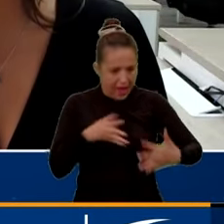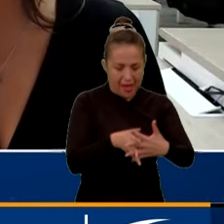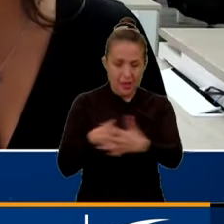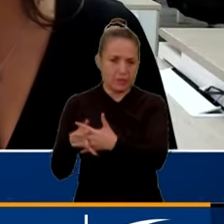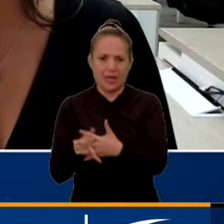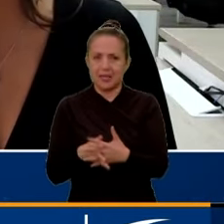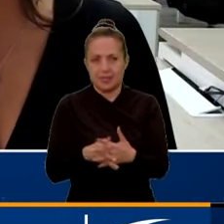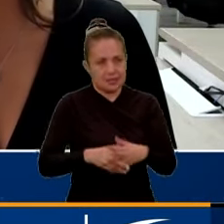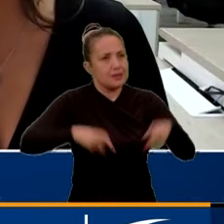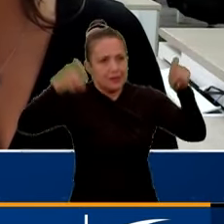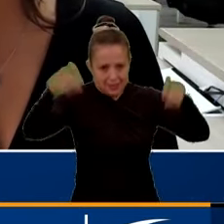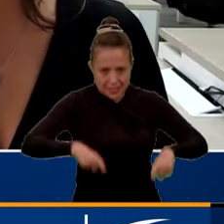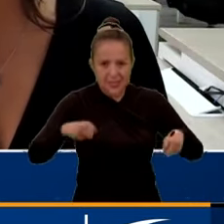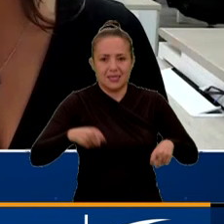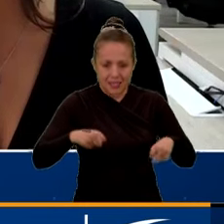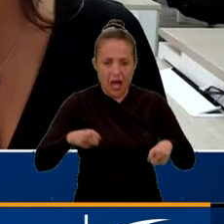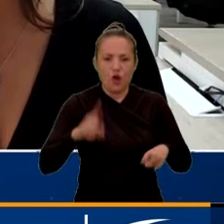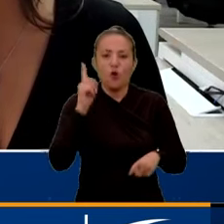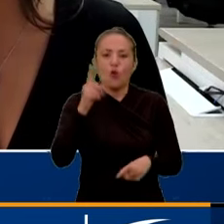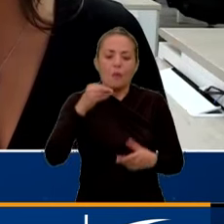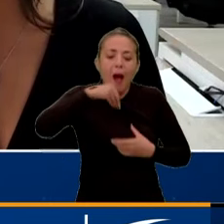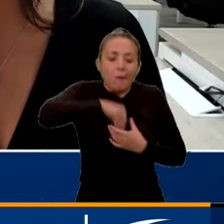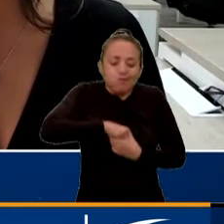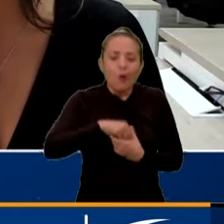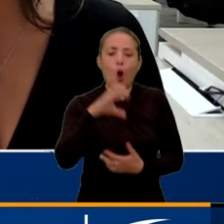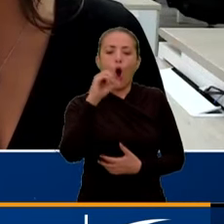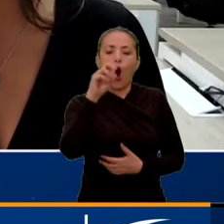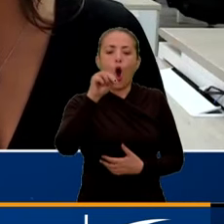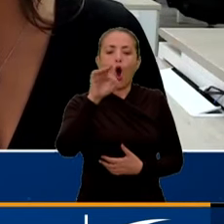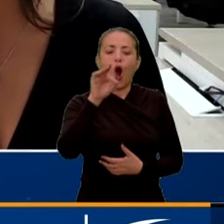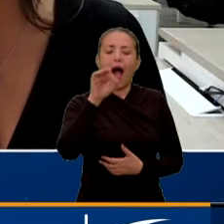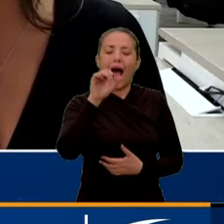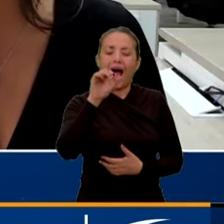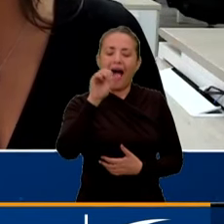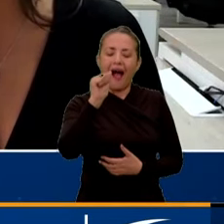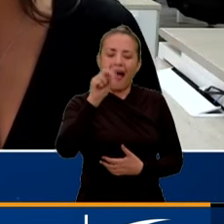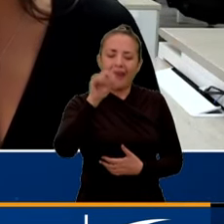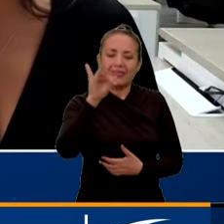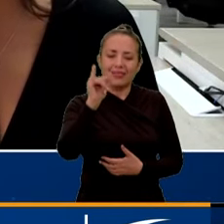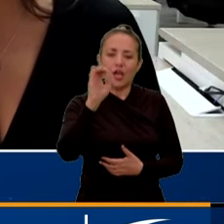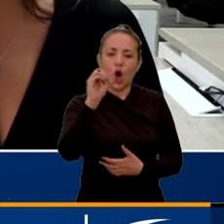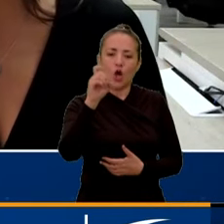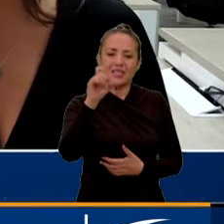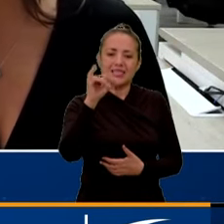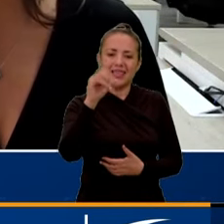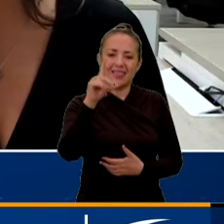mecanismos de respuesta, de adaptación en el cuerpo, es